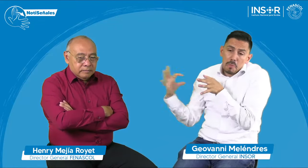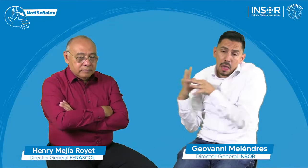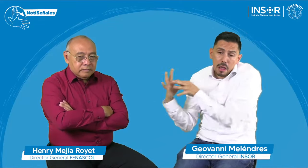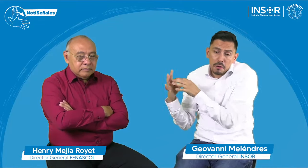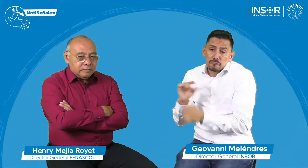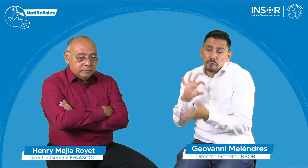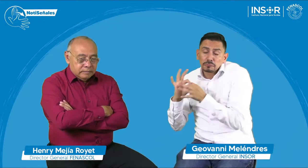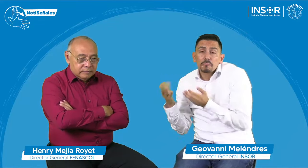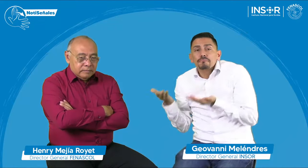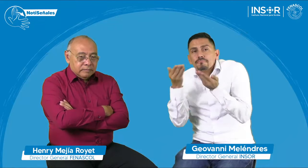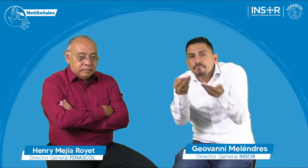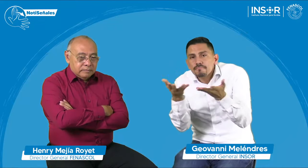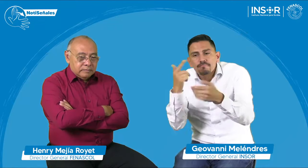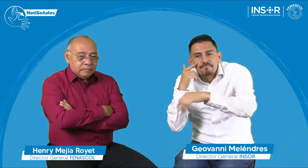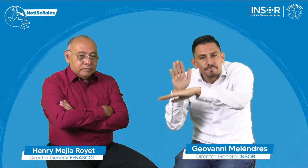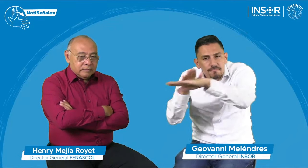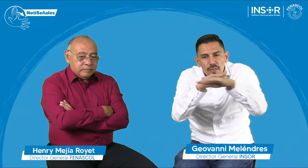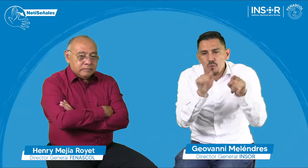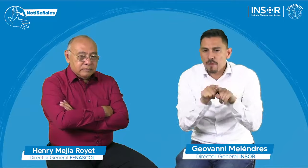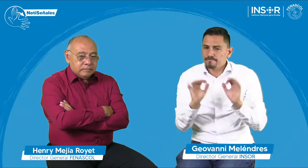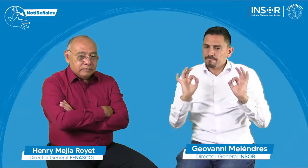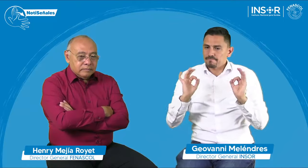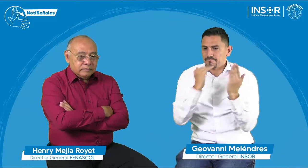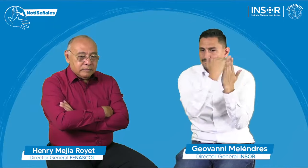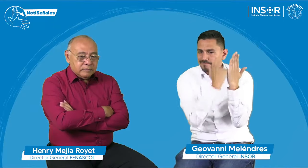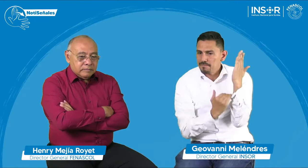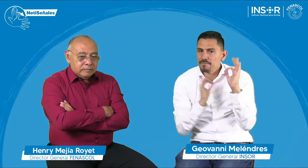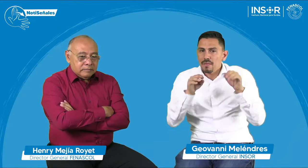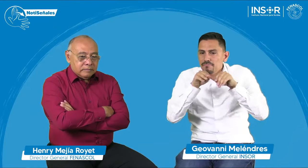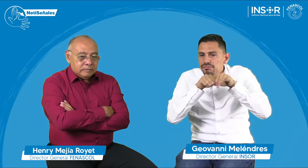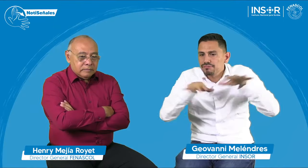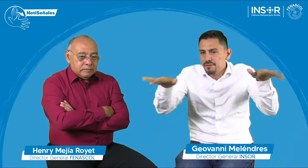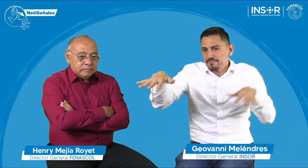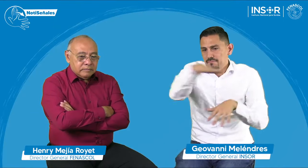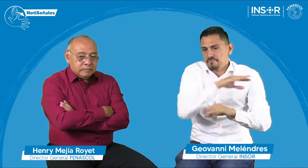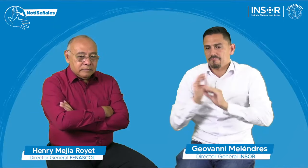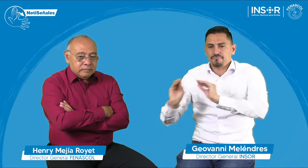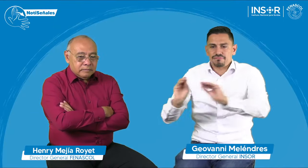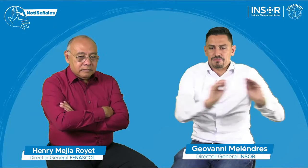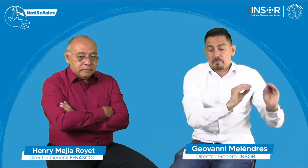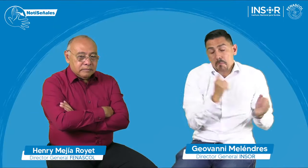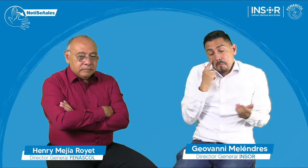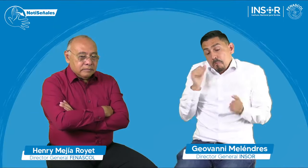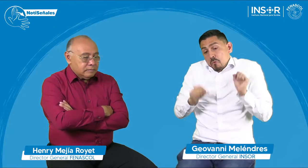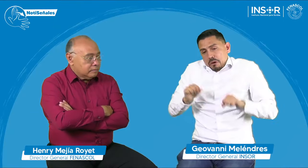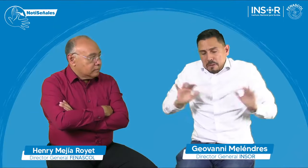autónomas en sus procesos, pero podríamos hacer ese acompañamiento, incluso articularnos con Fenascol para